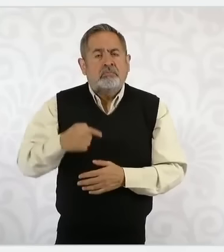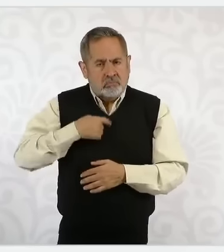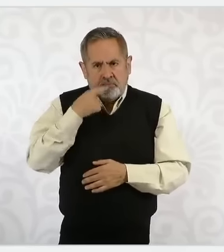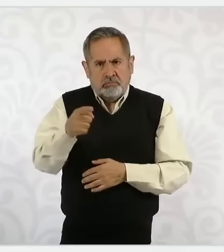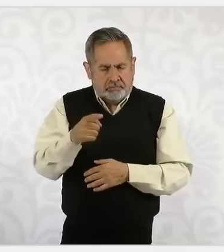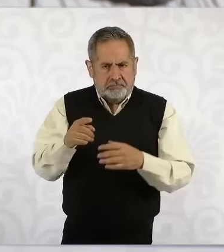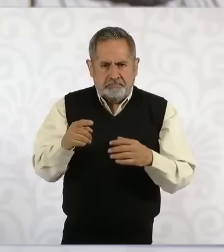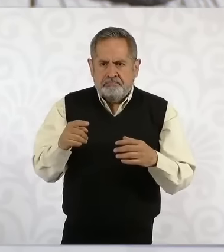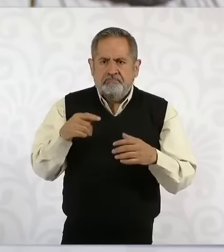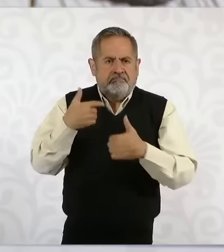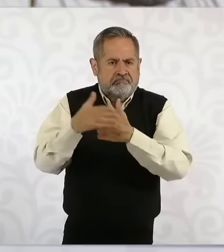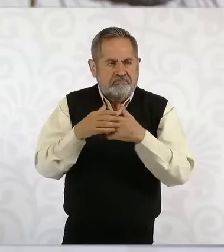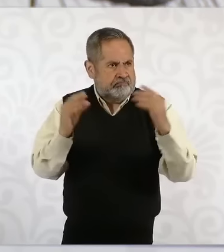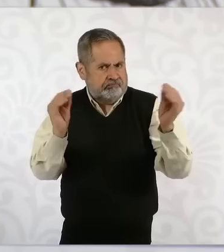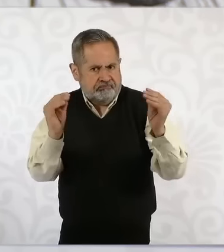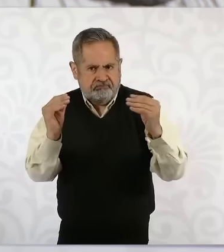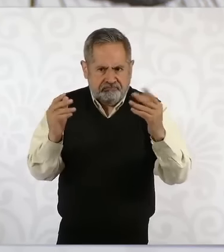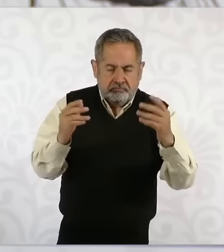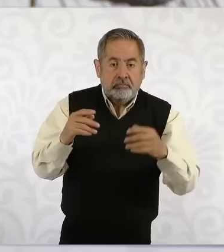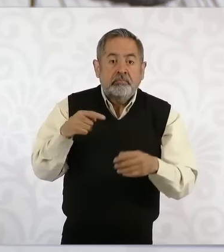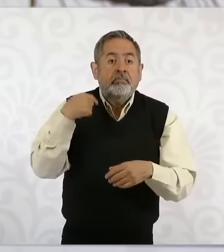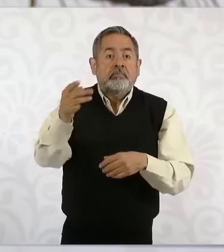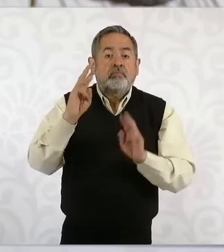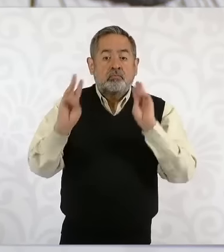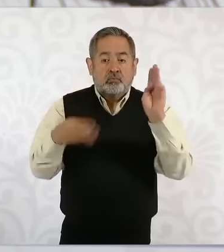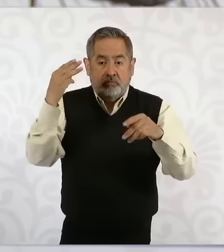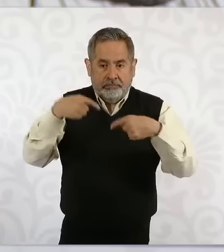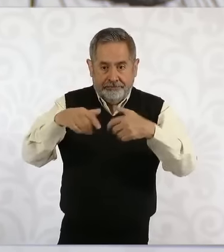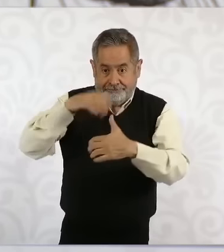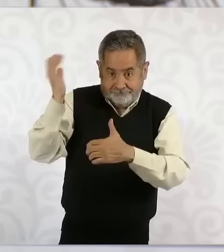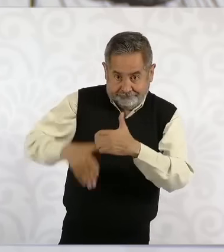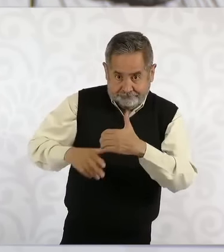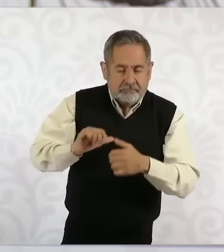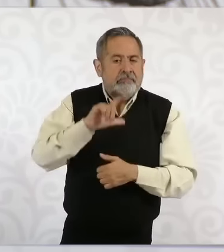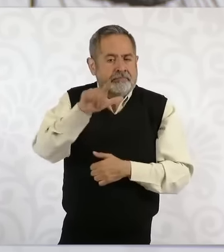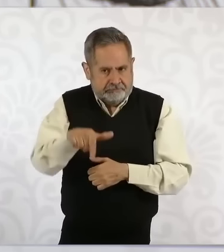ya después de que termine el mundial. Ya entramos también a esas discusiones más de fondo